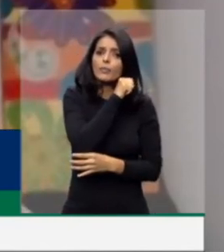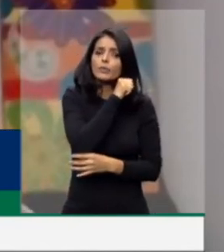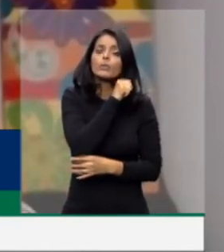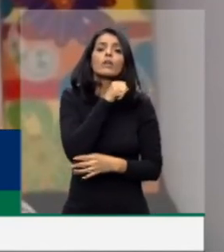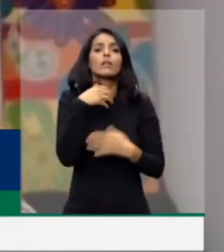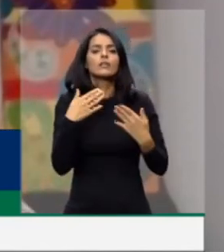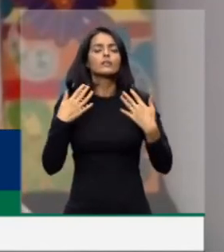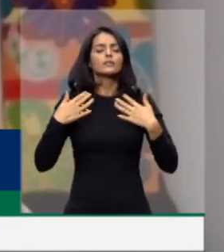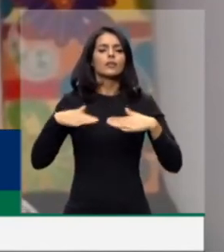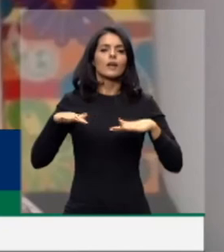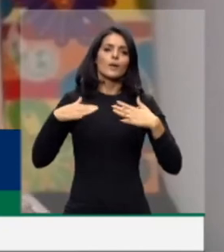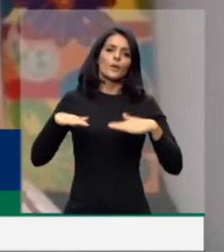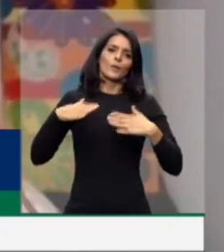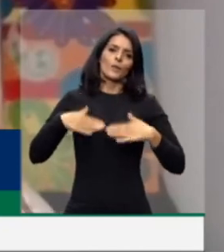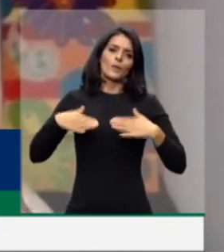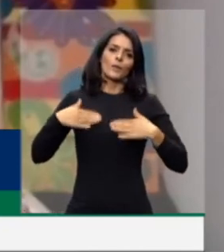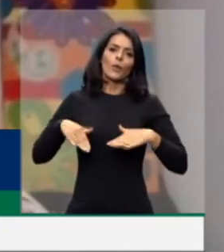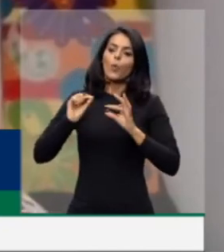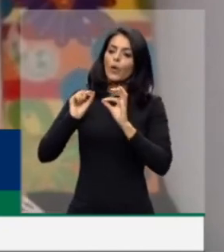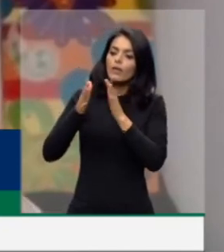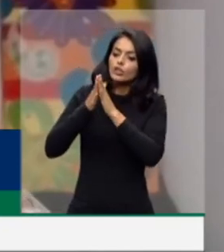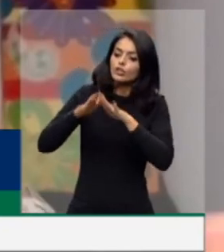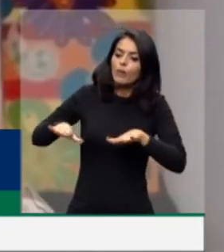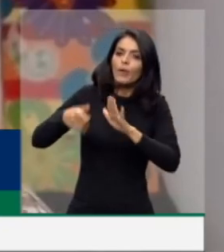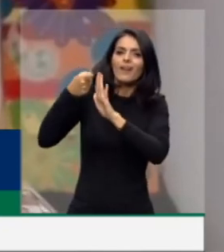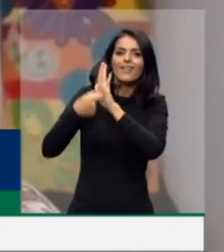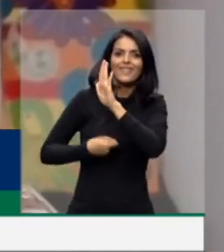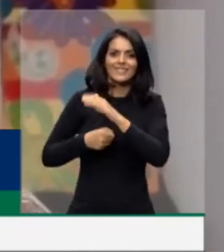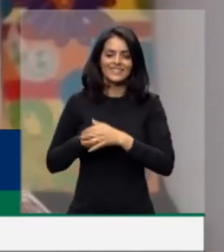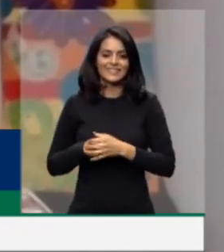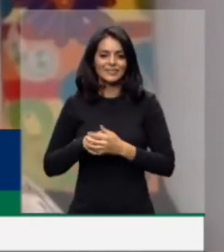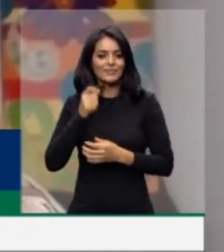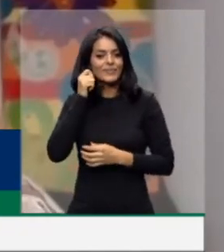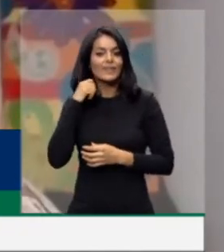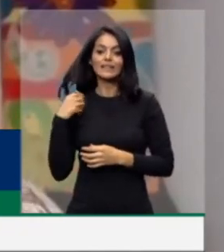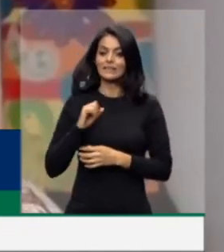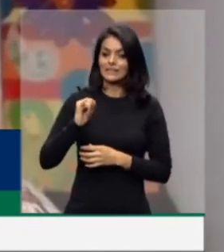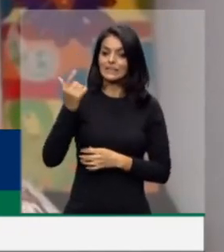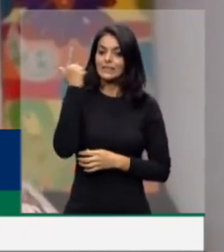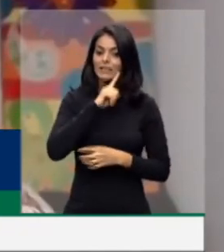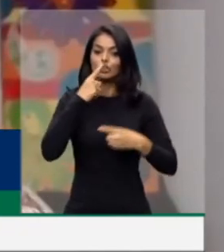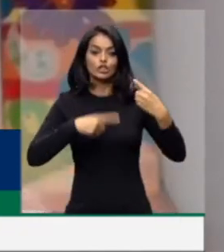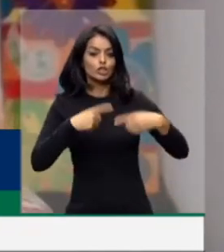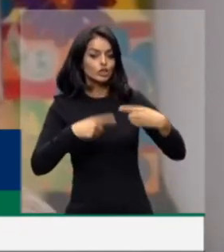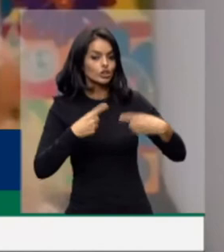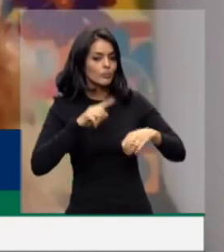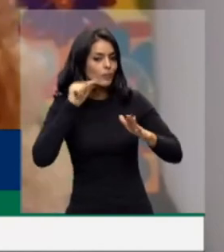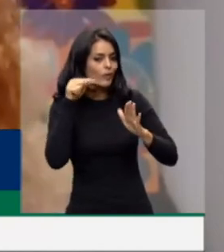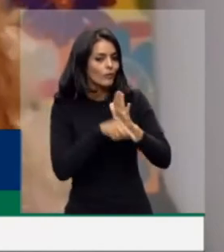NA MINHA OPINIÃO É UMA PREOCUPAÇÃO DE TODO PARLAMENTO, NÓS PODERÍAMOS VOTAR RAPIDAMENTE E TRABALHARMOS DE FORMA MAIS